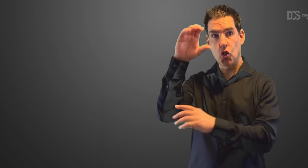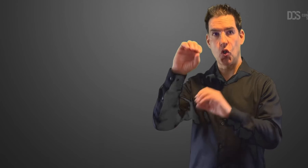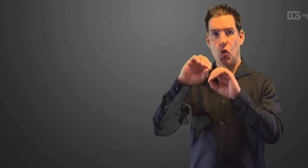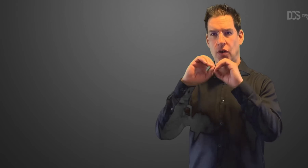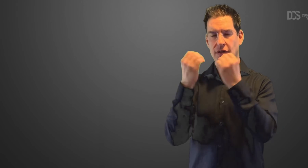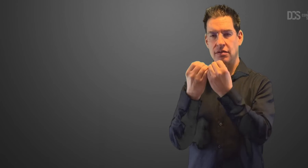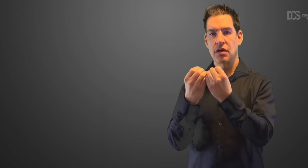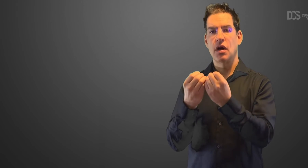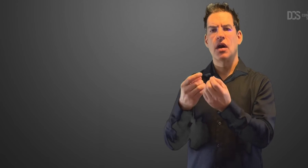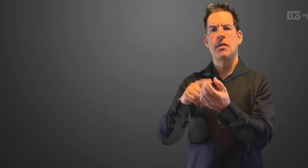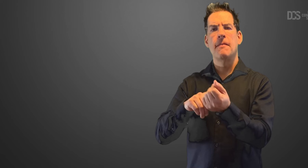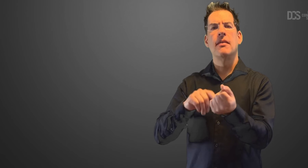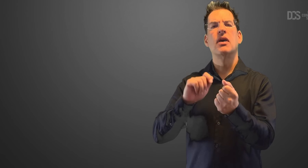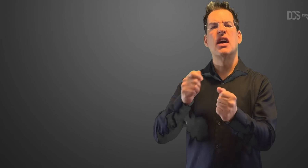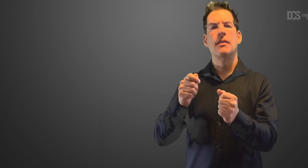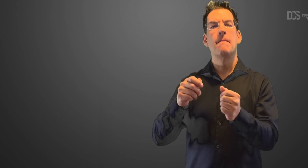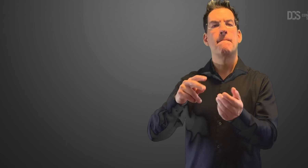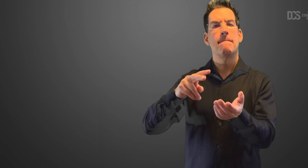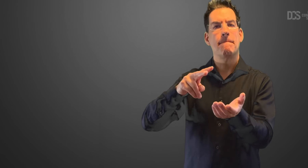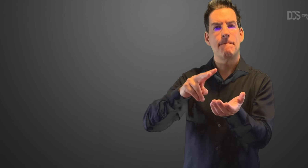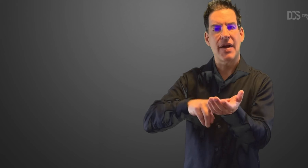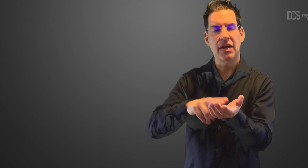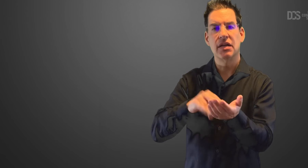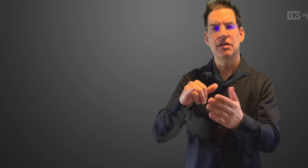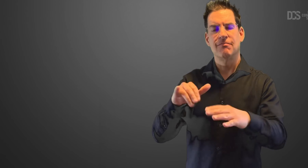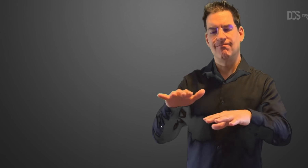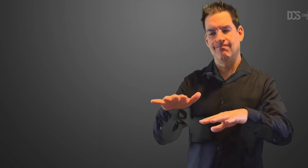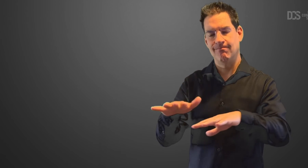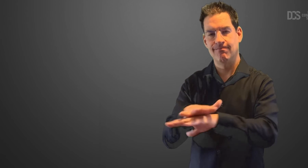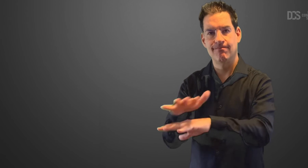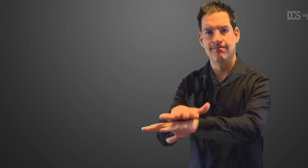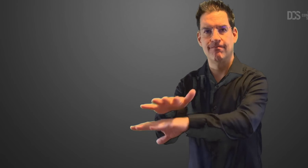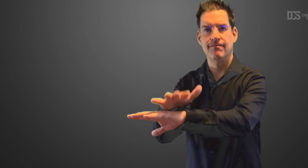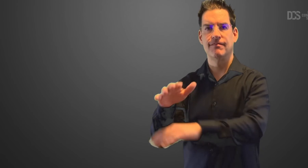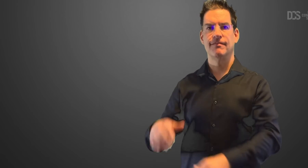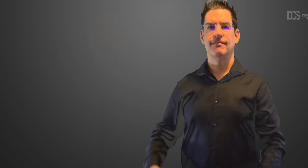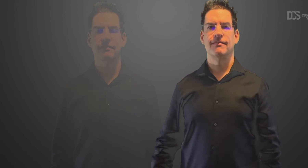basada en el valor y el cambio permanente.